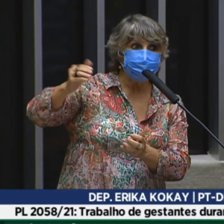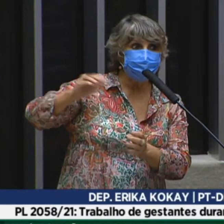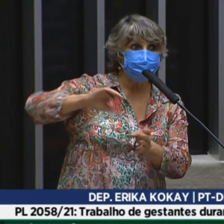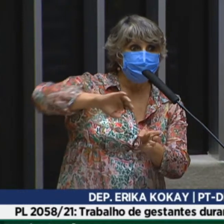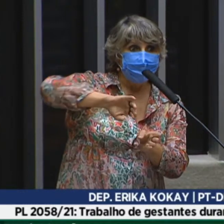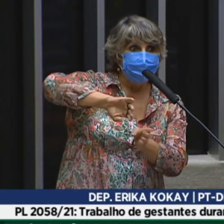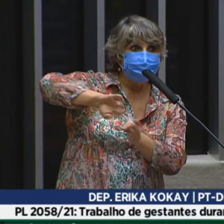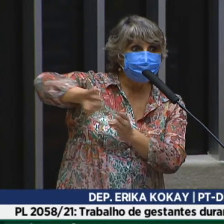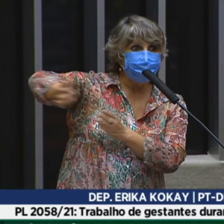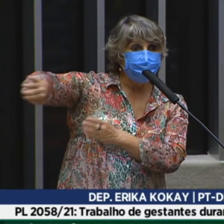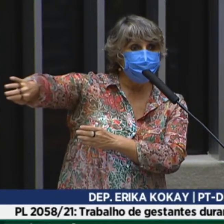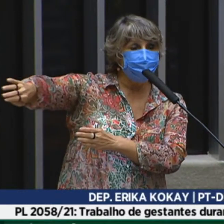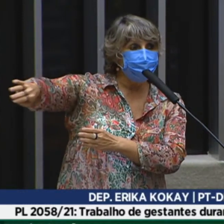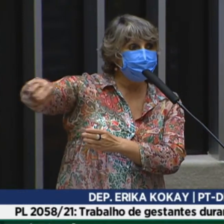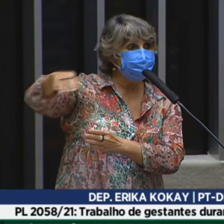REMOVIDAS DO TRABALHO PRESENCIAL. NÓS SABEMOS